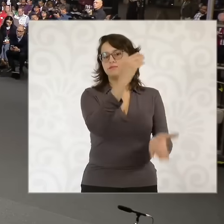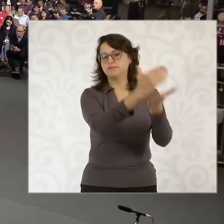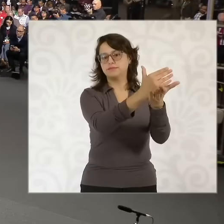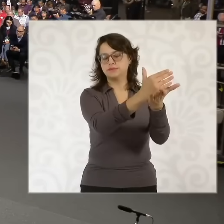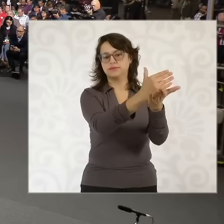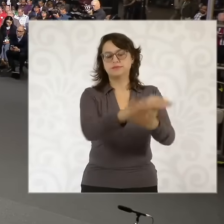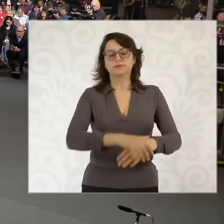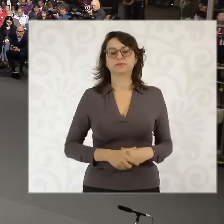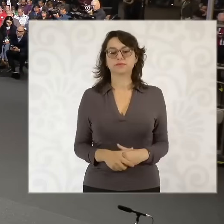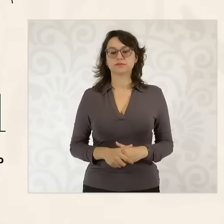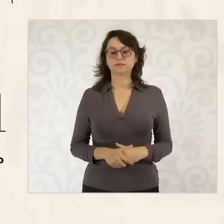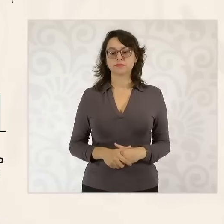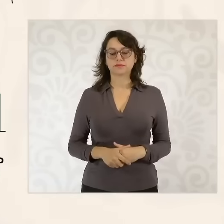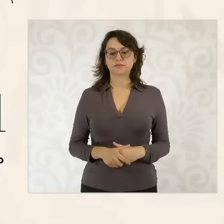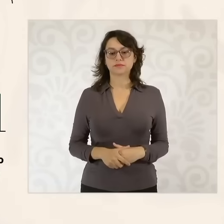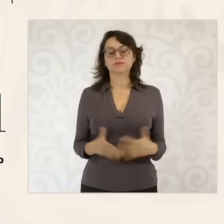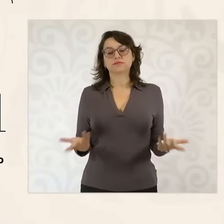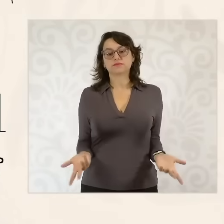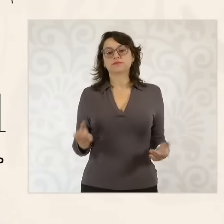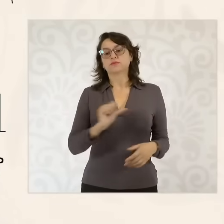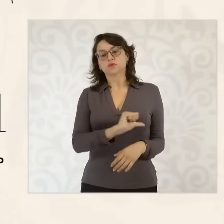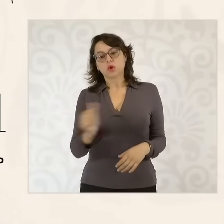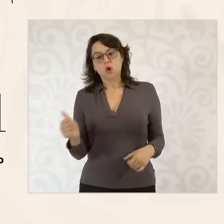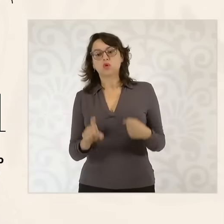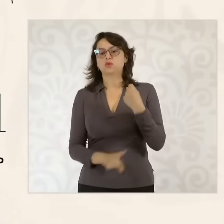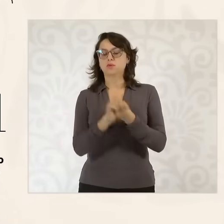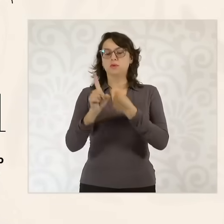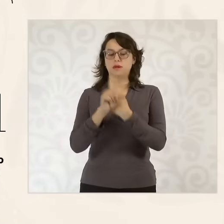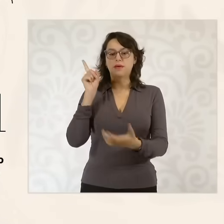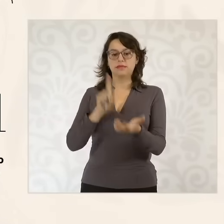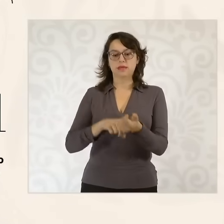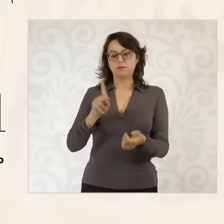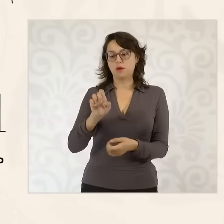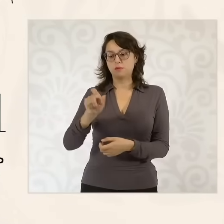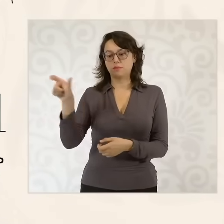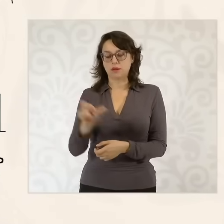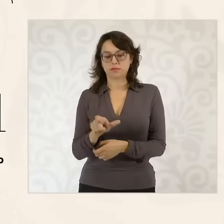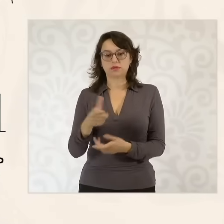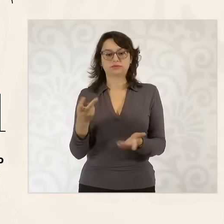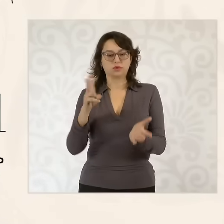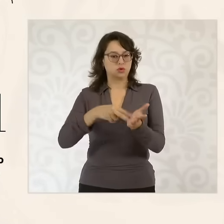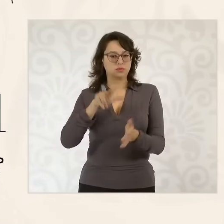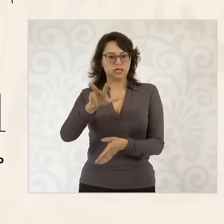¿Qué otro problema adolecía Pemex hasta antes de los gobiernos de la cuarta transformación?